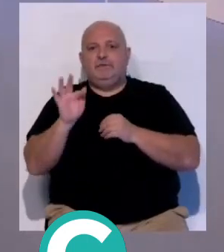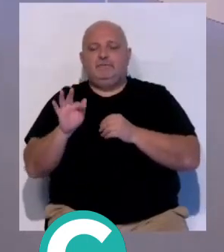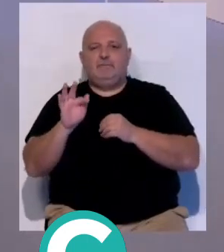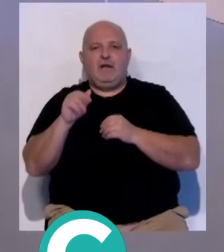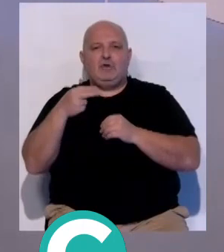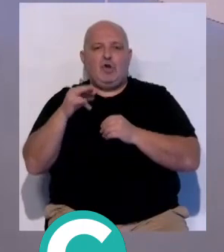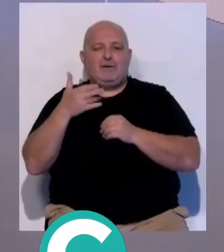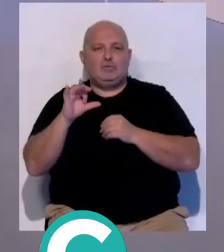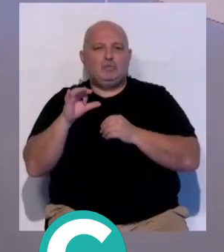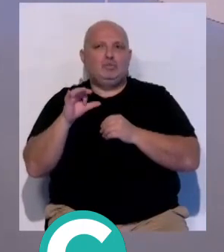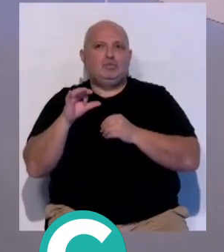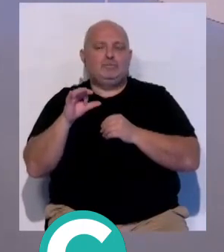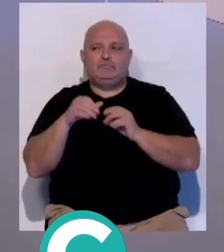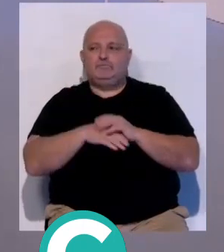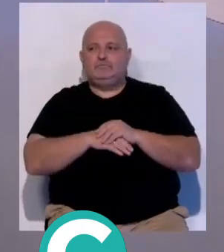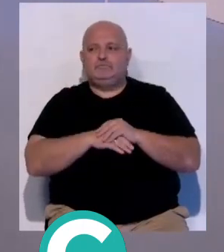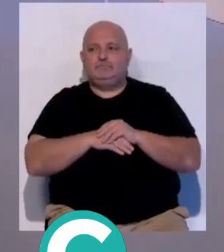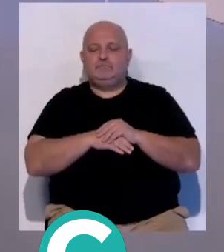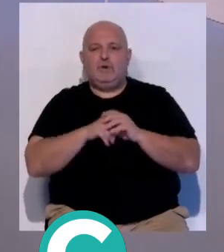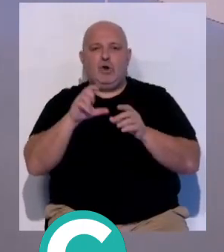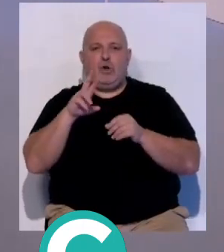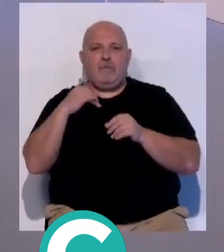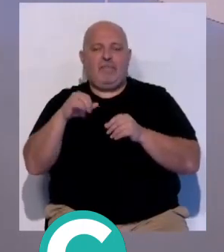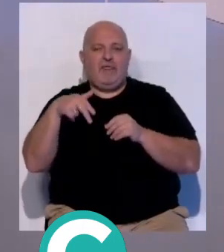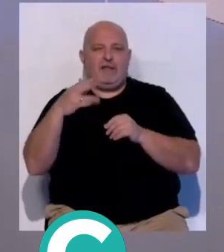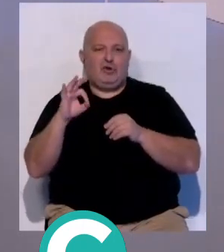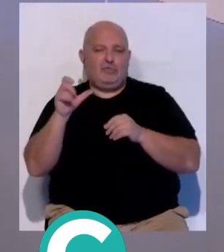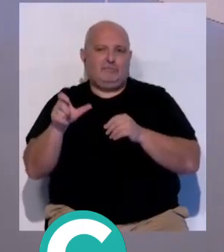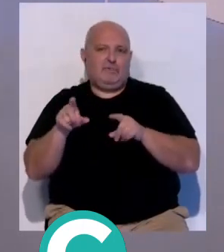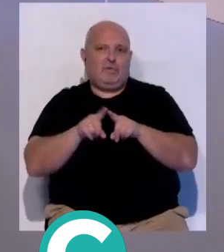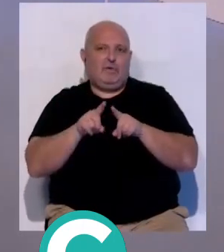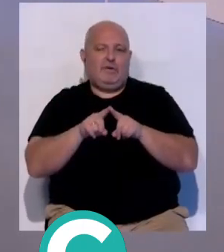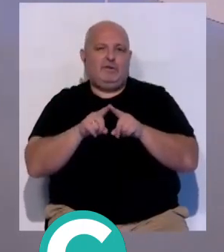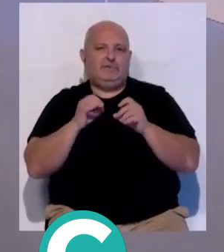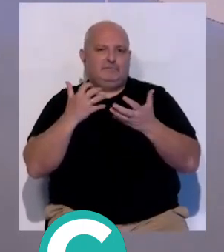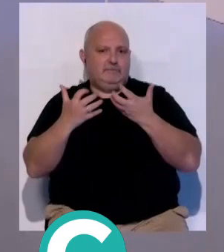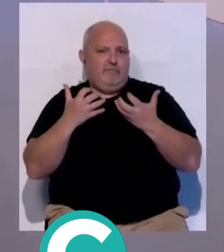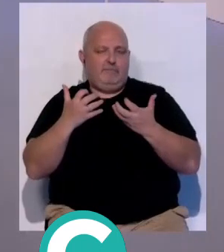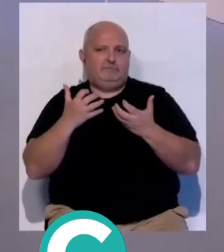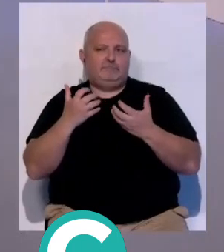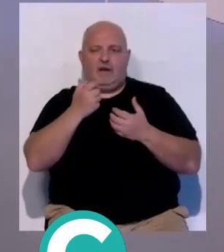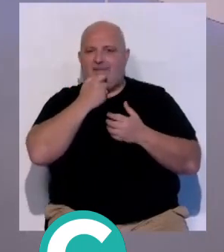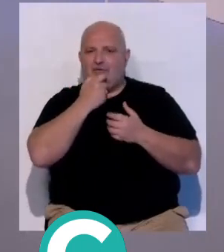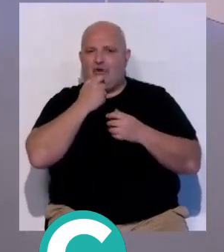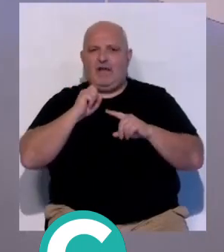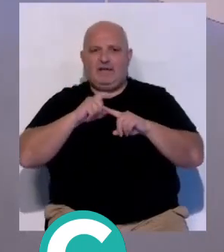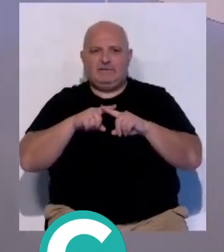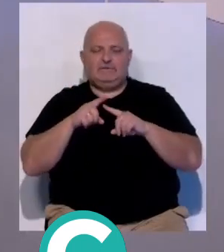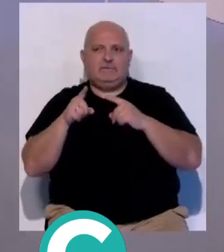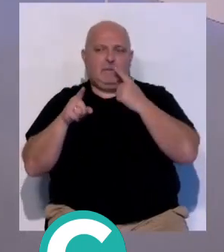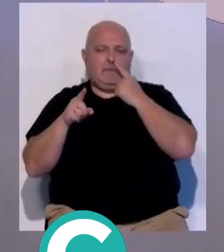Jesús López o sea López nieto que era una persona espectacular un árbitro creo que fue referencia